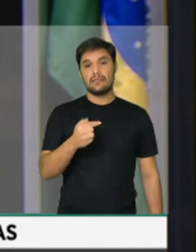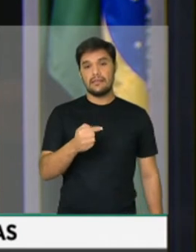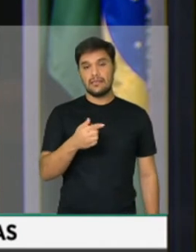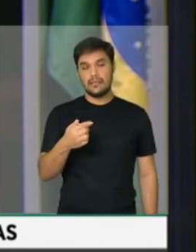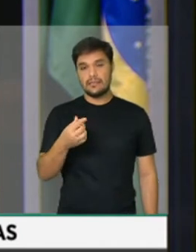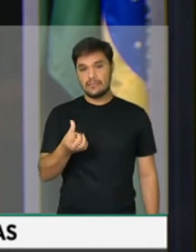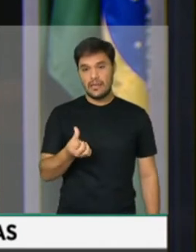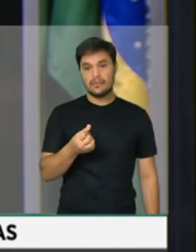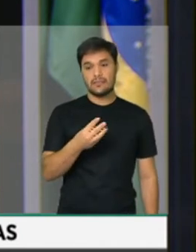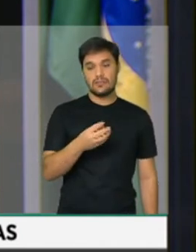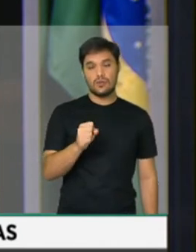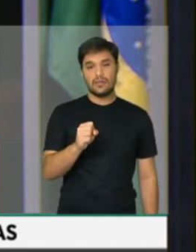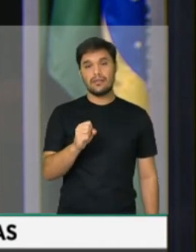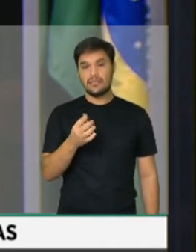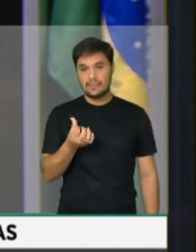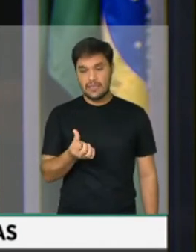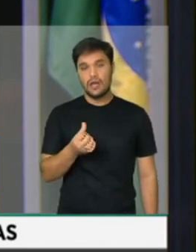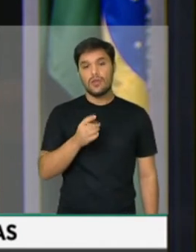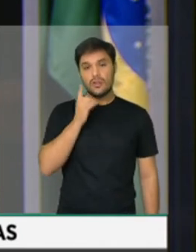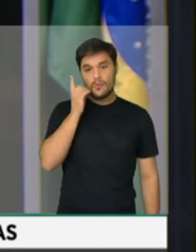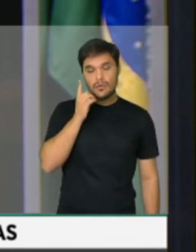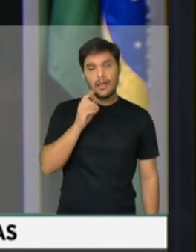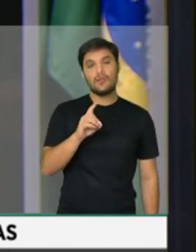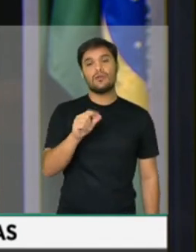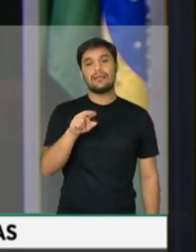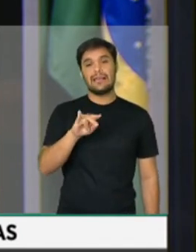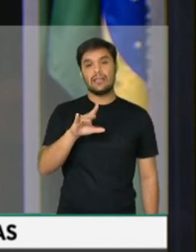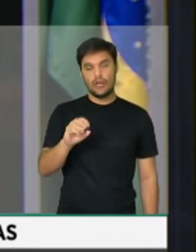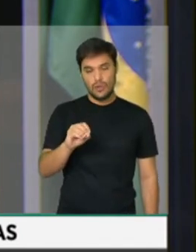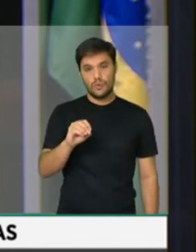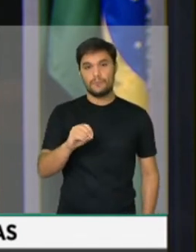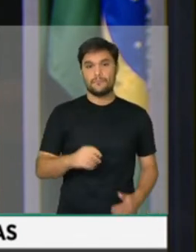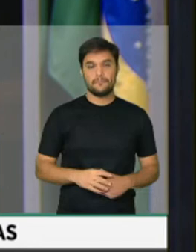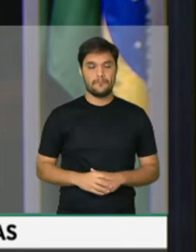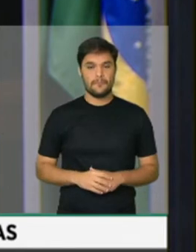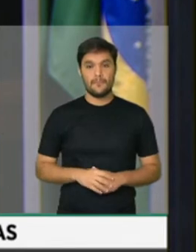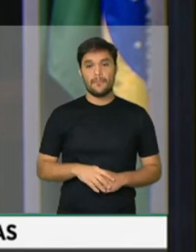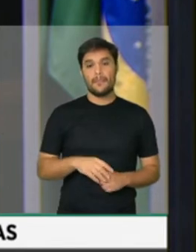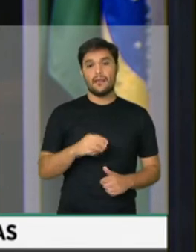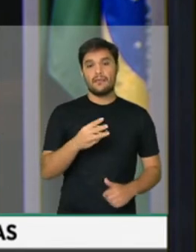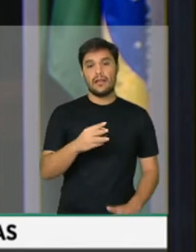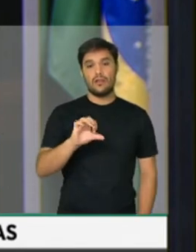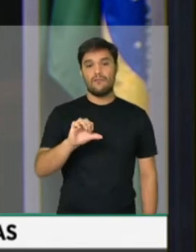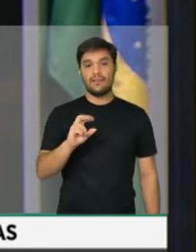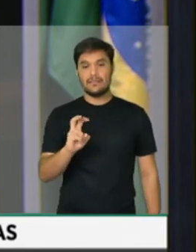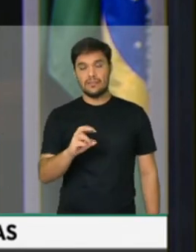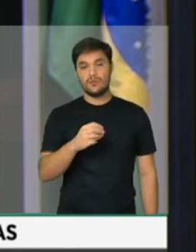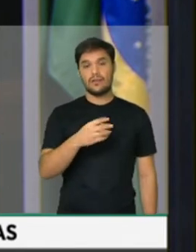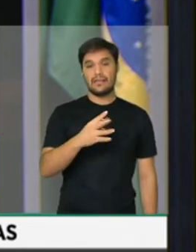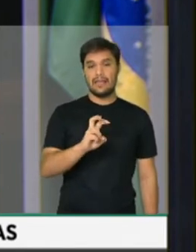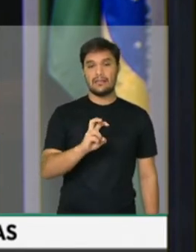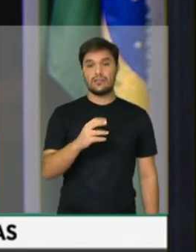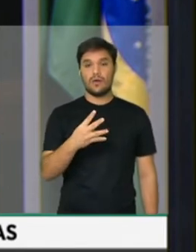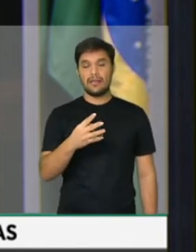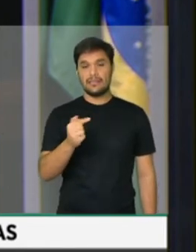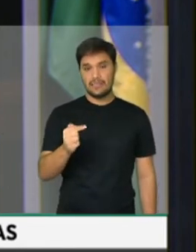RIO GRANDE DO SUL, NÚMERO 346 E 356 DEPUTADA LUIZA ERUNDINA DO PSOL DO SÃO PAULO, 257 E 258 DEPUTADO IVAN VALENTE DO